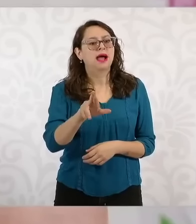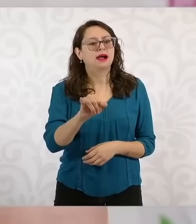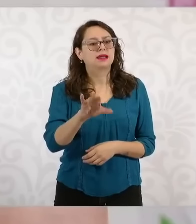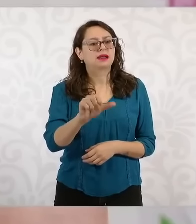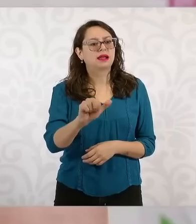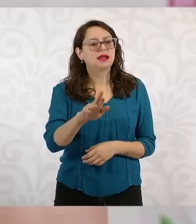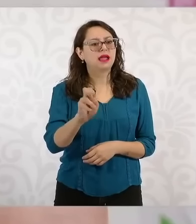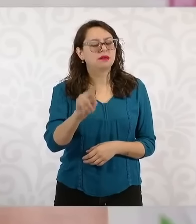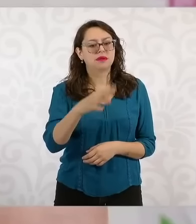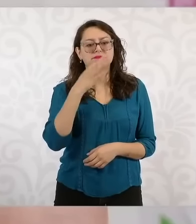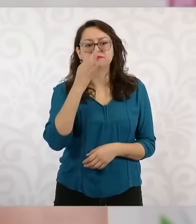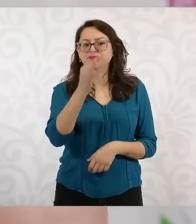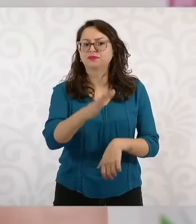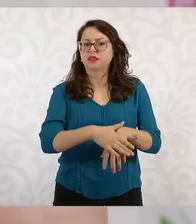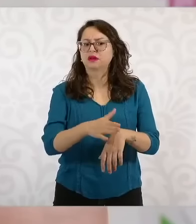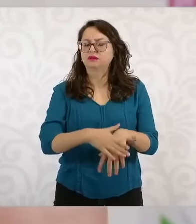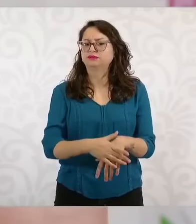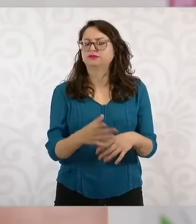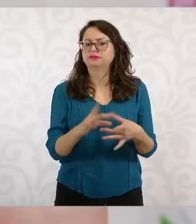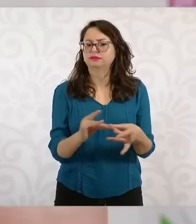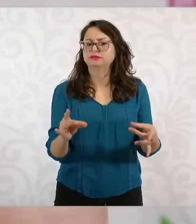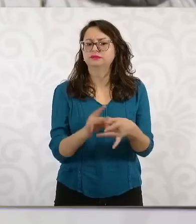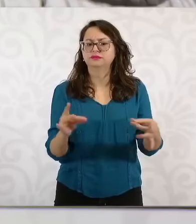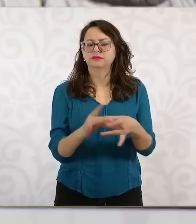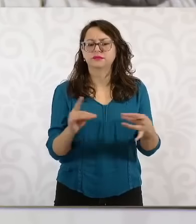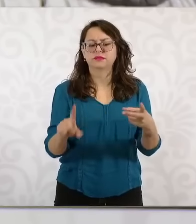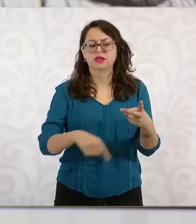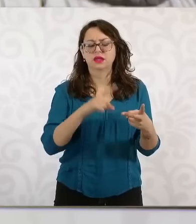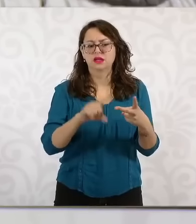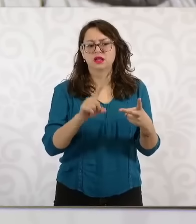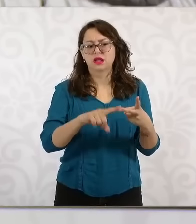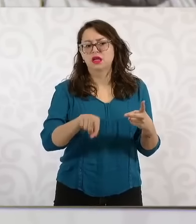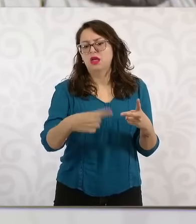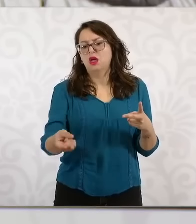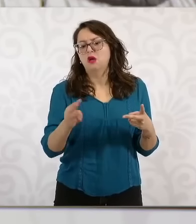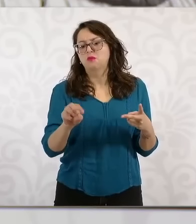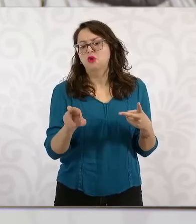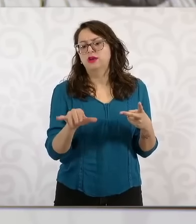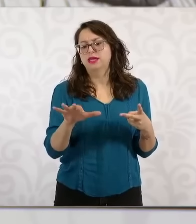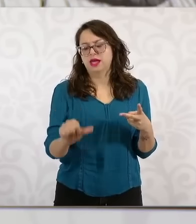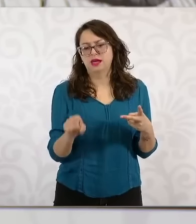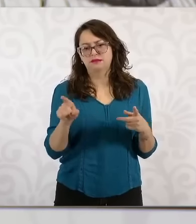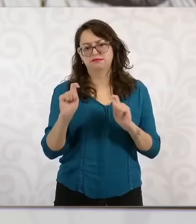frente del INDEP. Ya después vamos a presentar un día completo el INDEP. Y también me ayuda